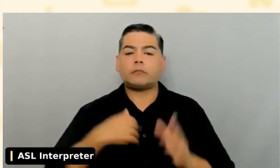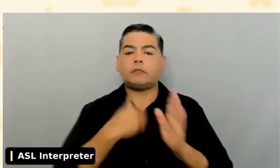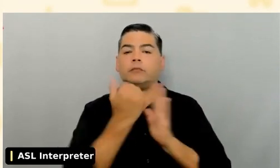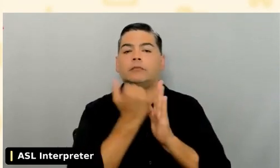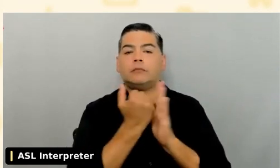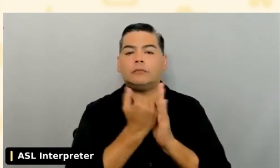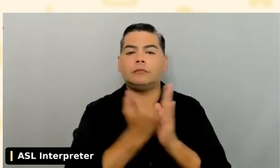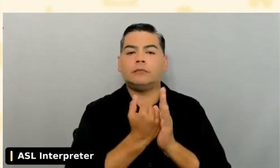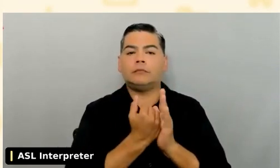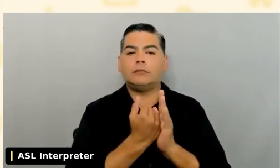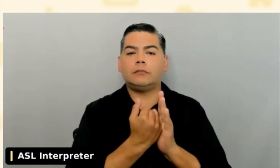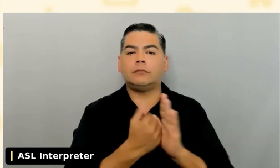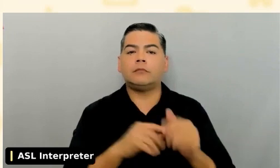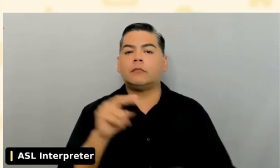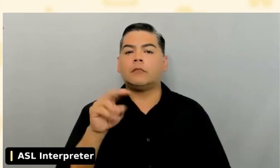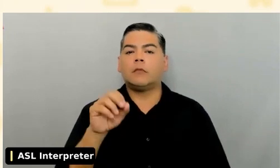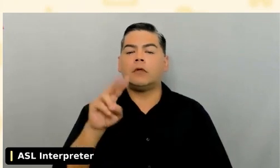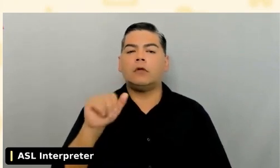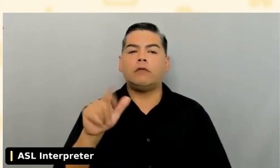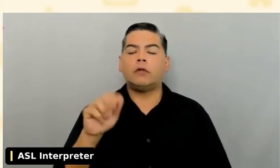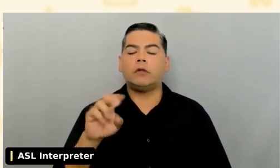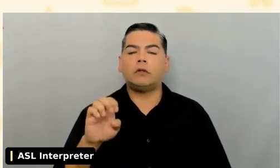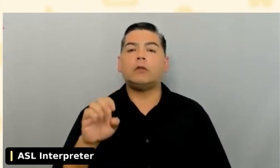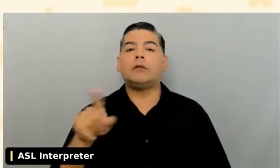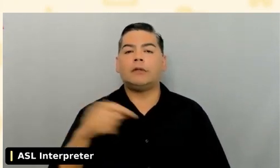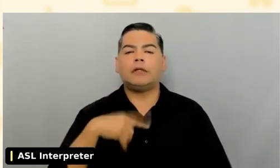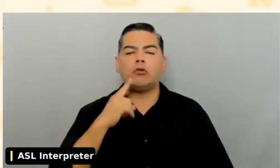que sabes que es un proveedor de superposición, como Userway,